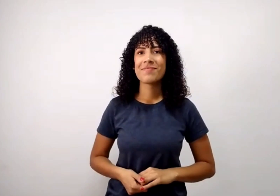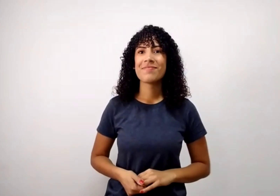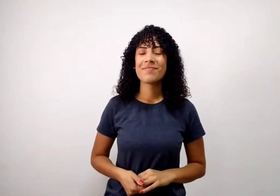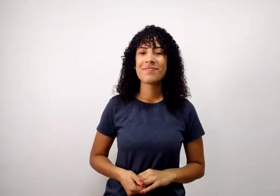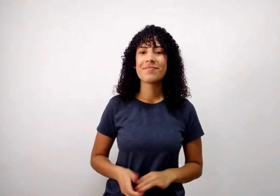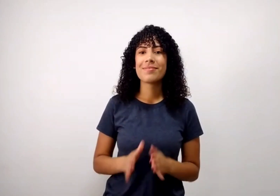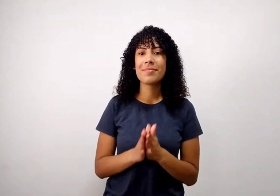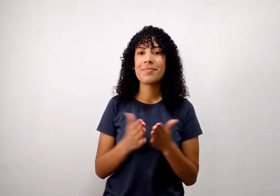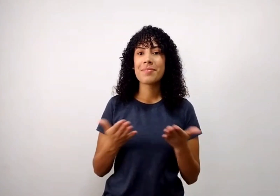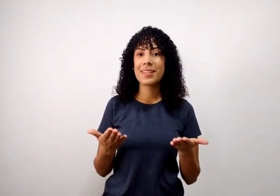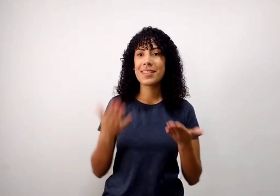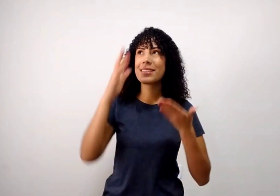Palavra do Senhor